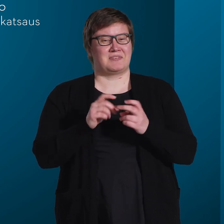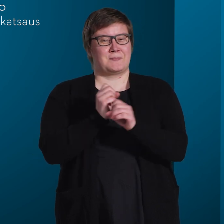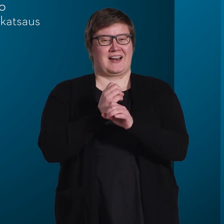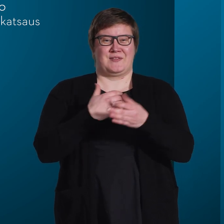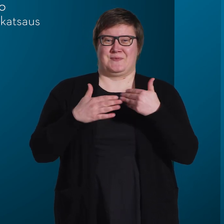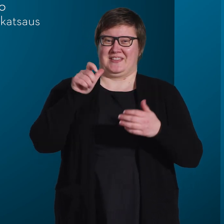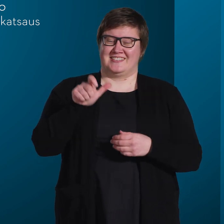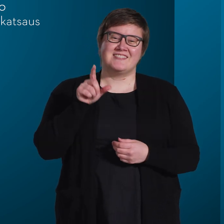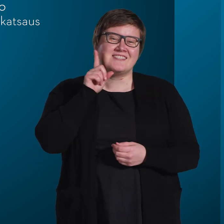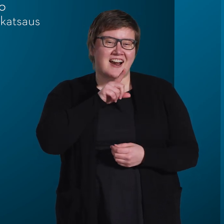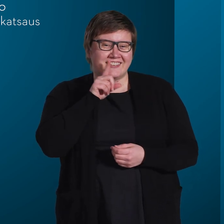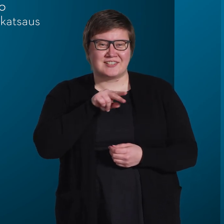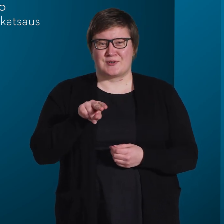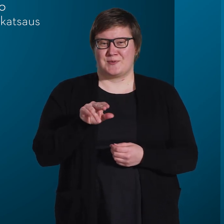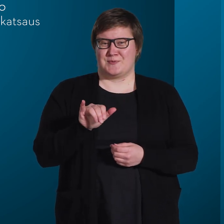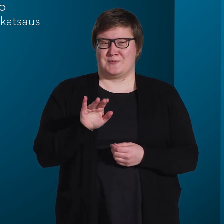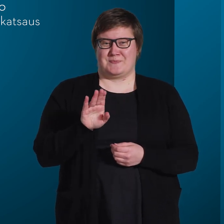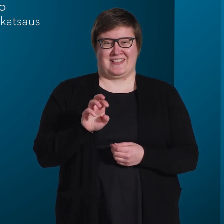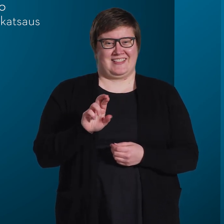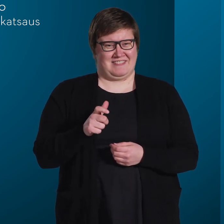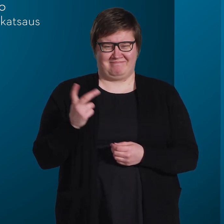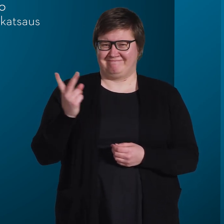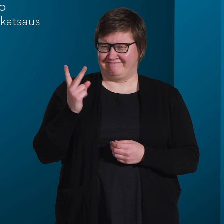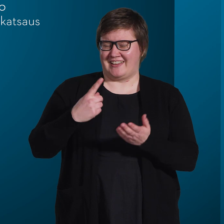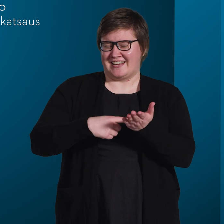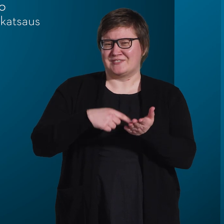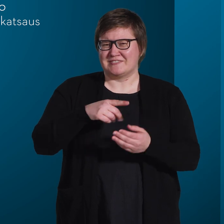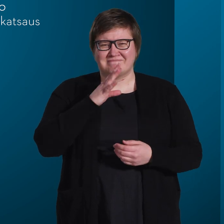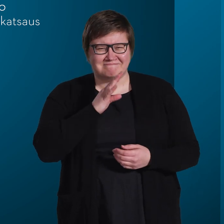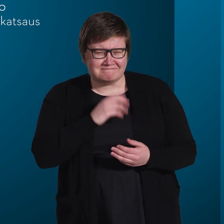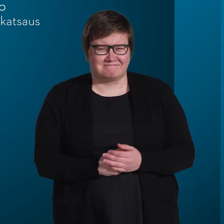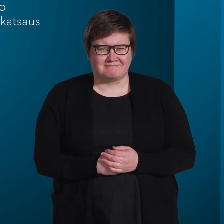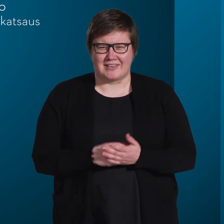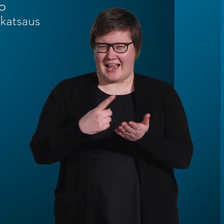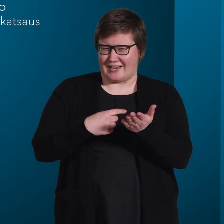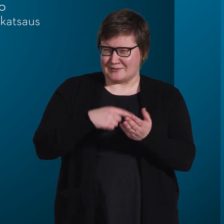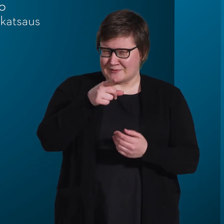sekä mediatyöntekijä Jari Nyberg haastattelussa, -